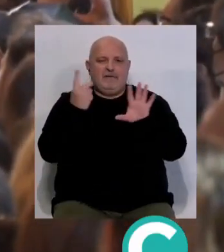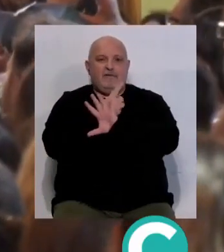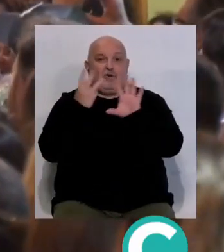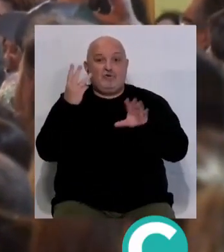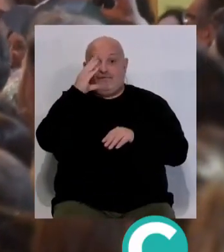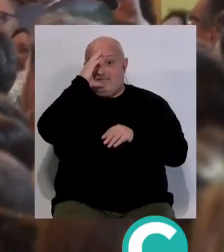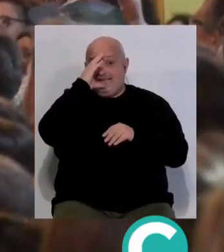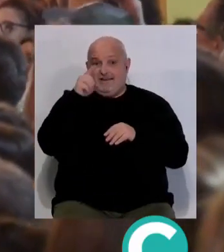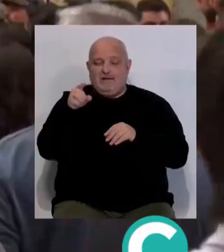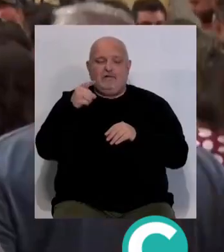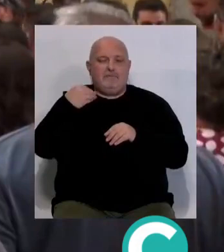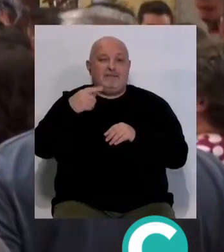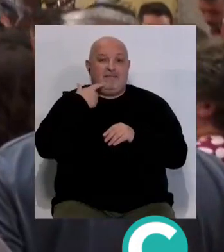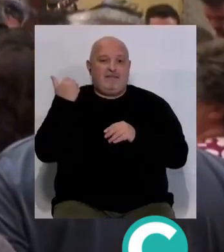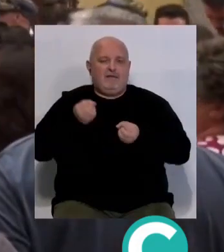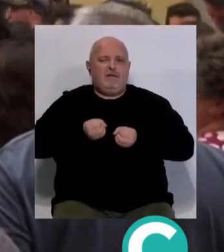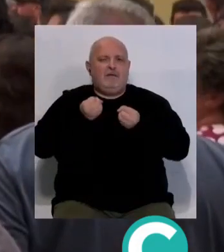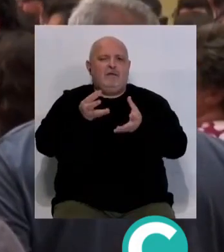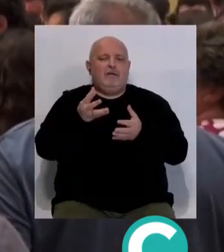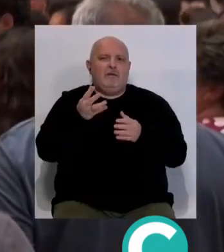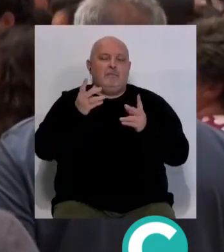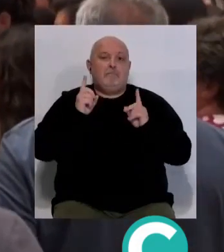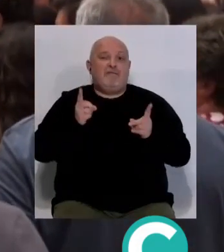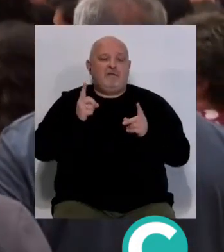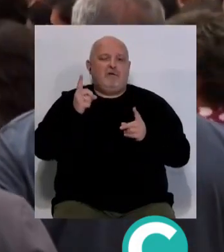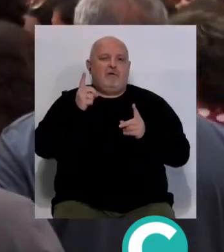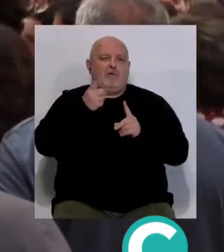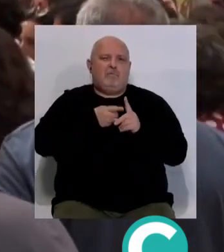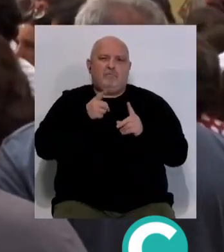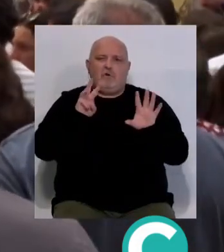de febrero el presidente de oreca ha declarado que la previsión de ocupación oscila entre el 80 y el